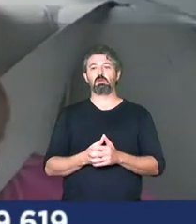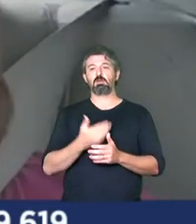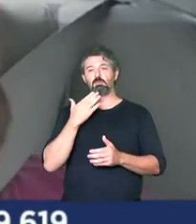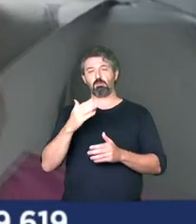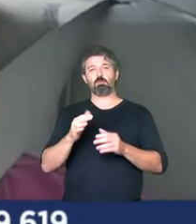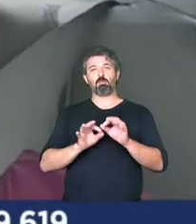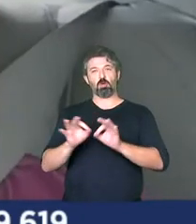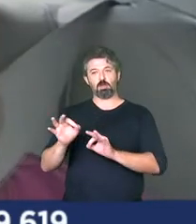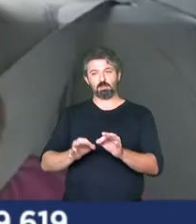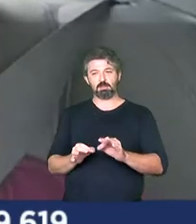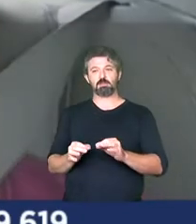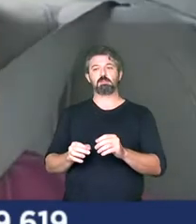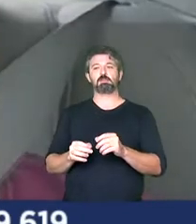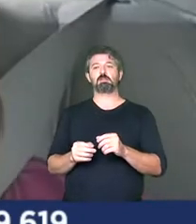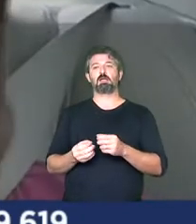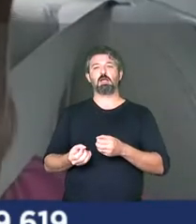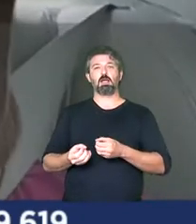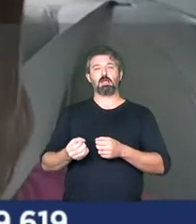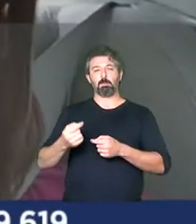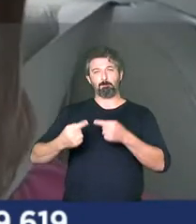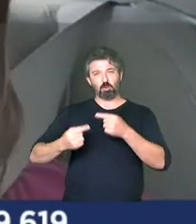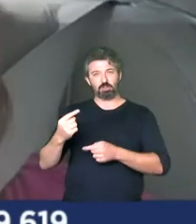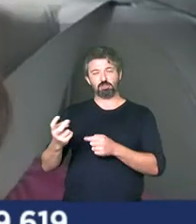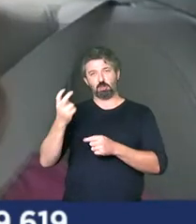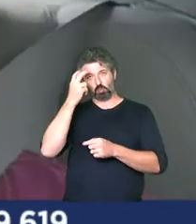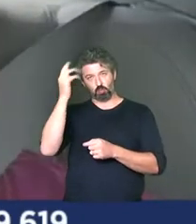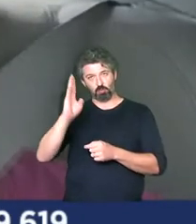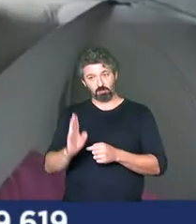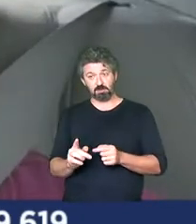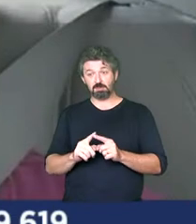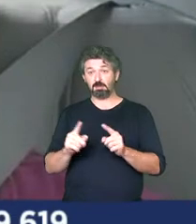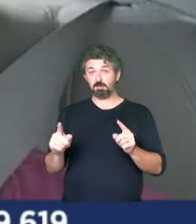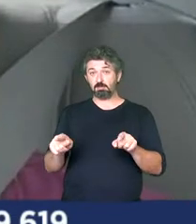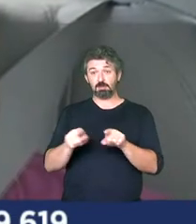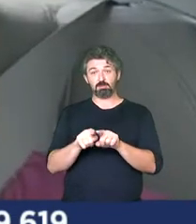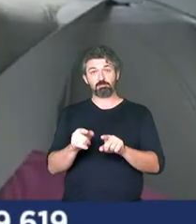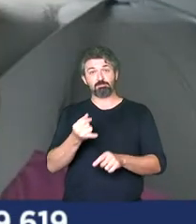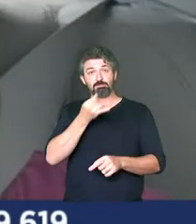TER FUNDAMENTAL, VAI SER FUNDAMENTAL... PARA ESTRUTURAR... A... MAS EU QUERO TAMBÉM... LAMENTAR MAIS